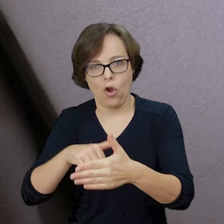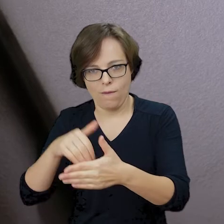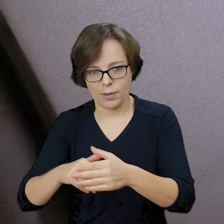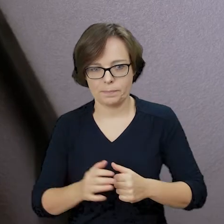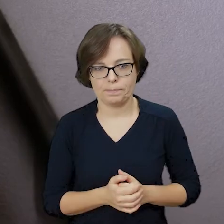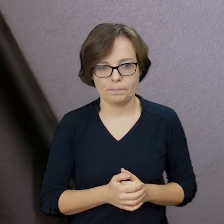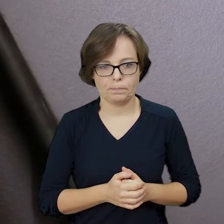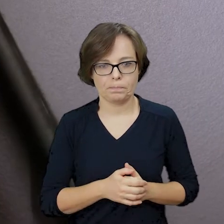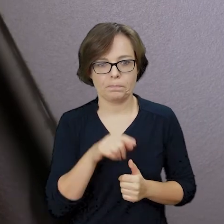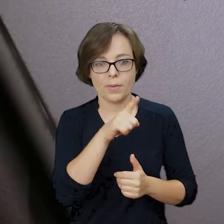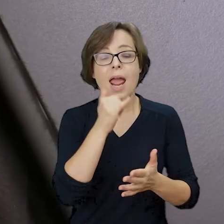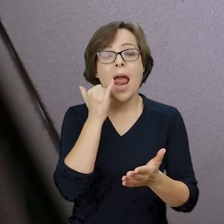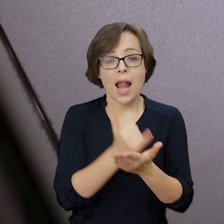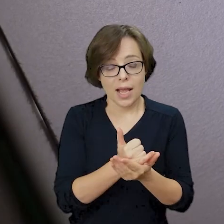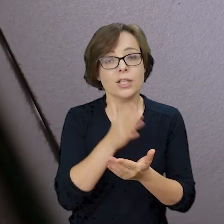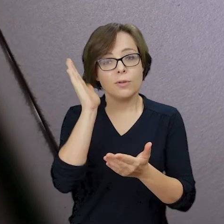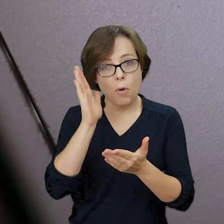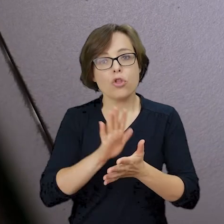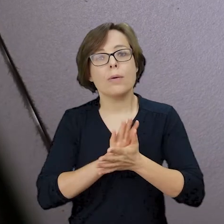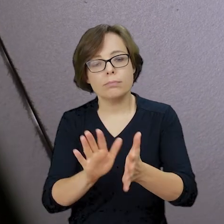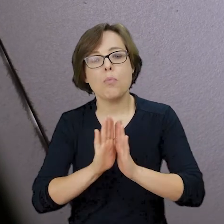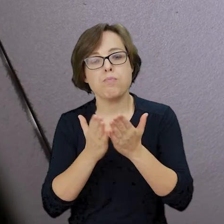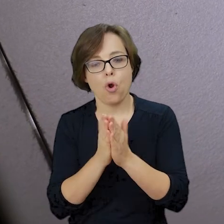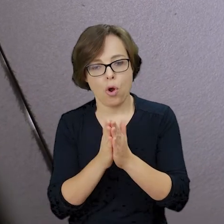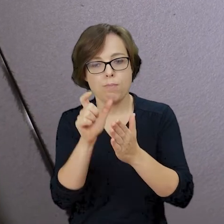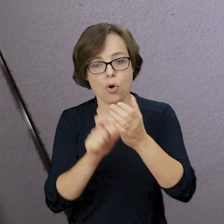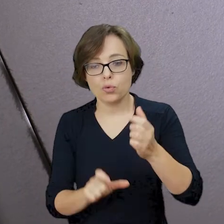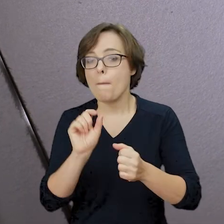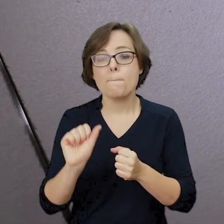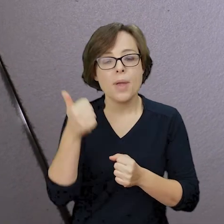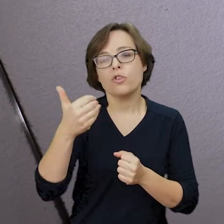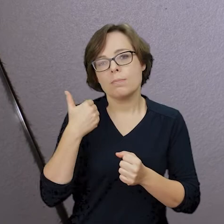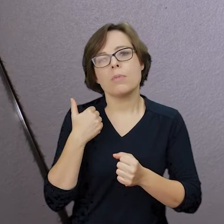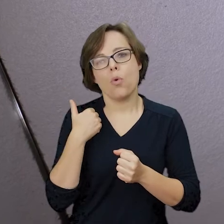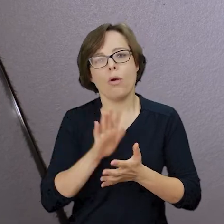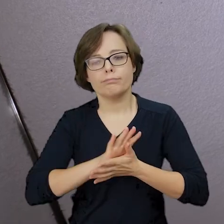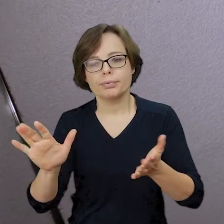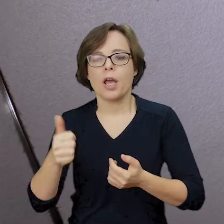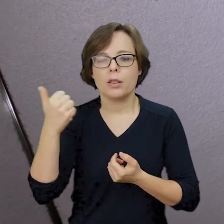List, wydany w broszurze Alim Litrufa, po raz pierwszy ukazał się drukiem w 1800 roku.